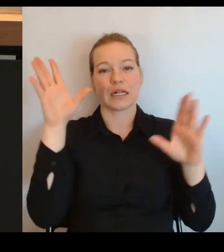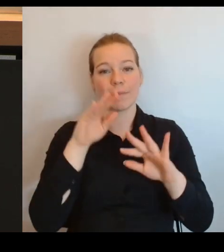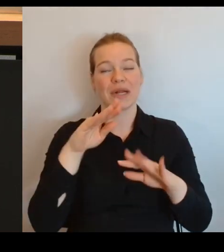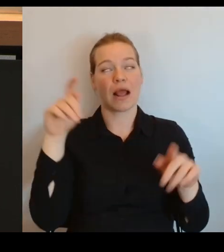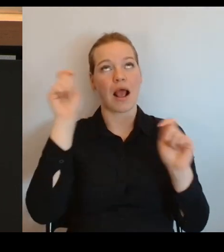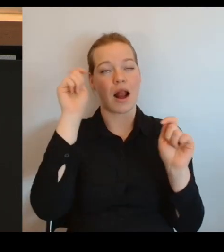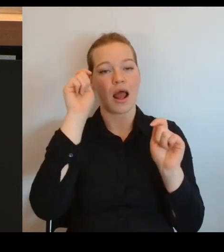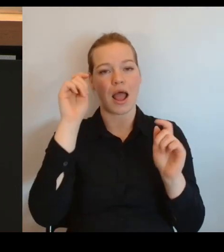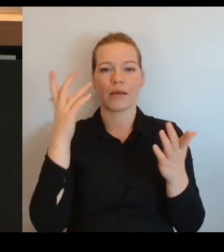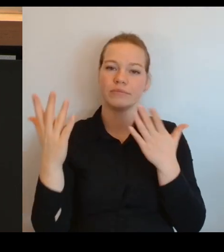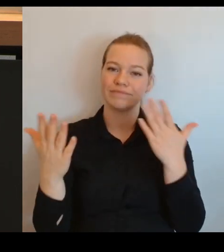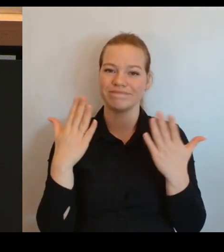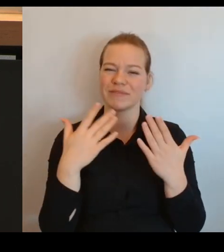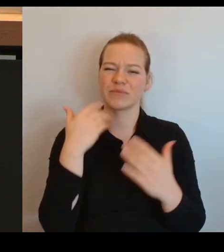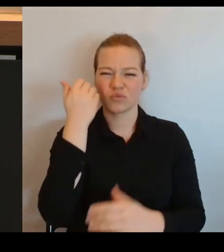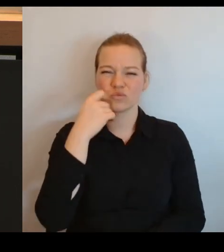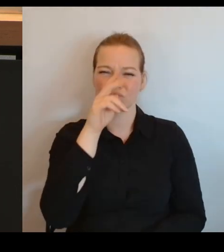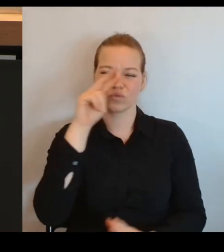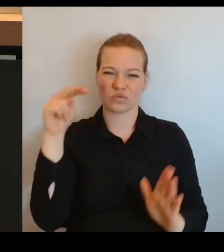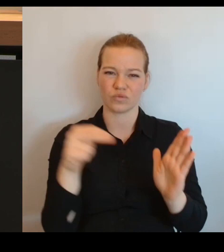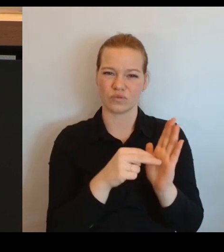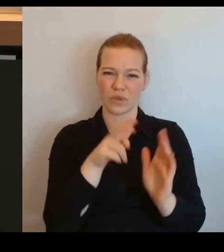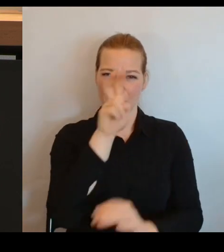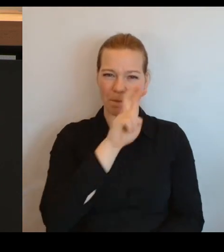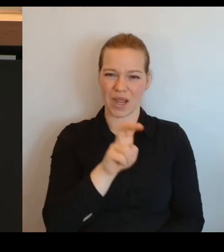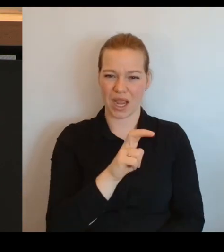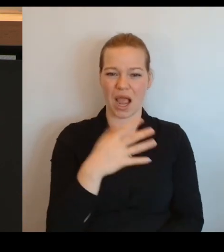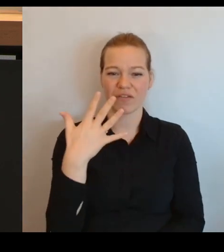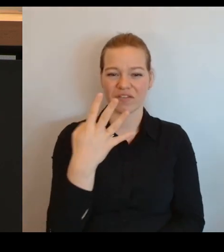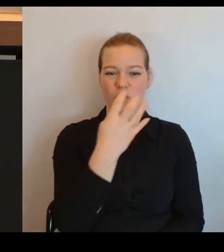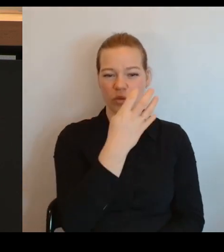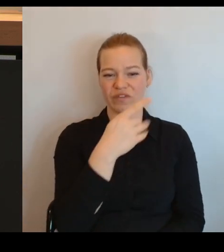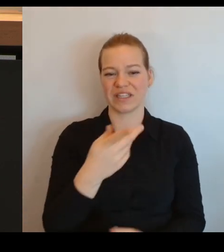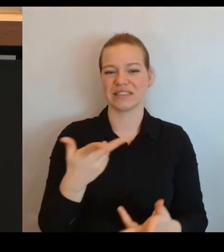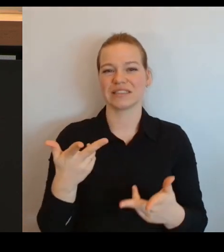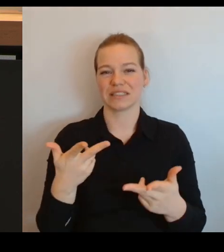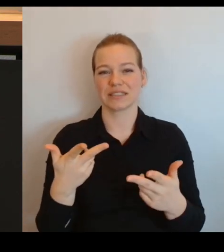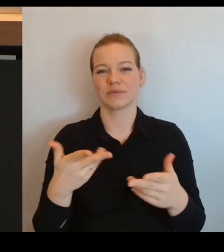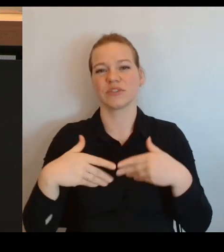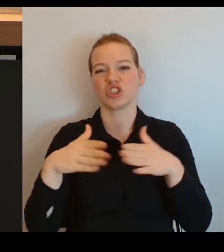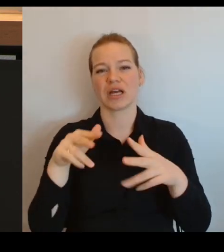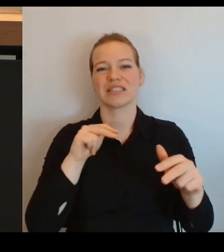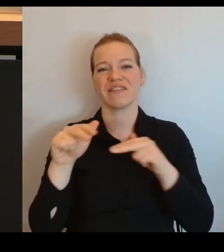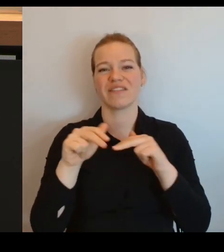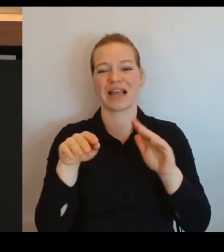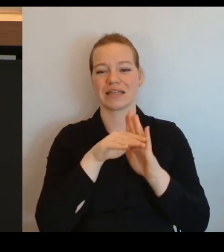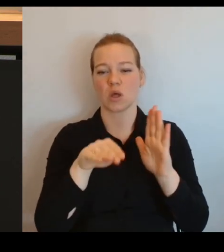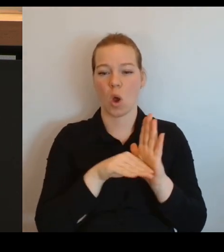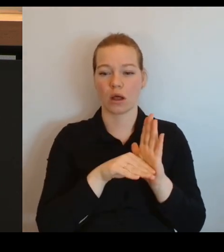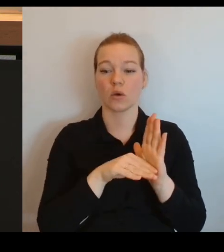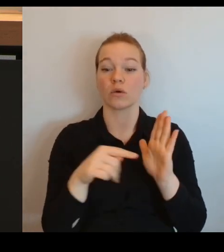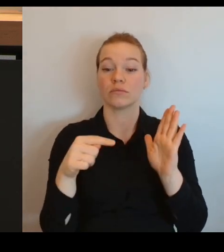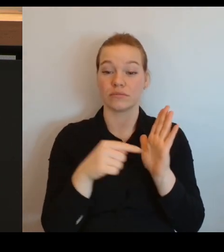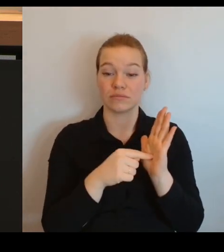Verkehrszeichen und Verkehrseinrichtungen sind nur dort anzuordnen, wo dies aufgrund der besonderen Umstände zwingend erforderlich ist. Der setzt eine qualifizierte